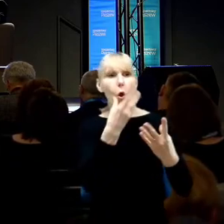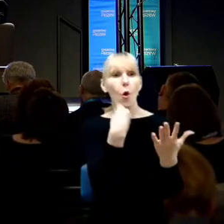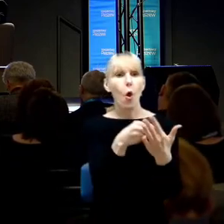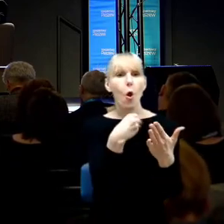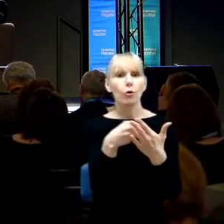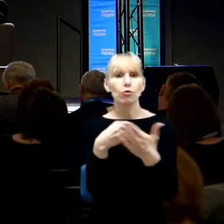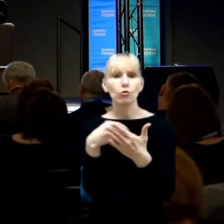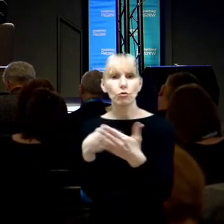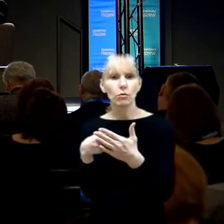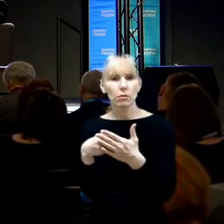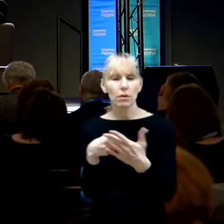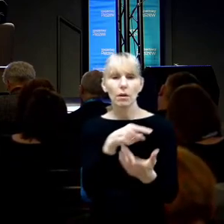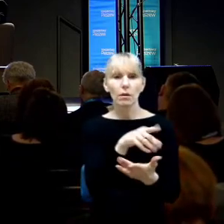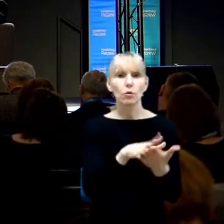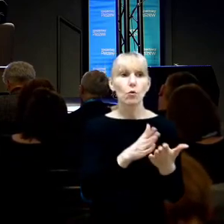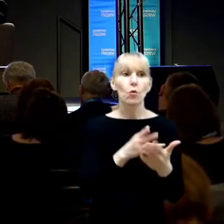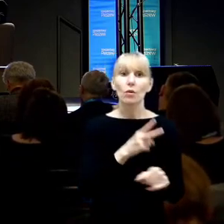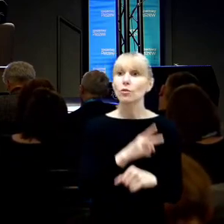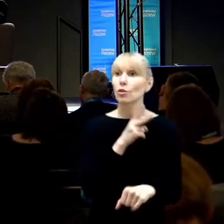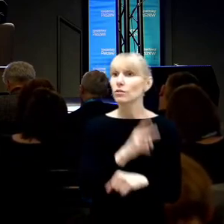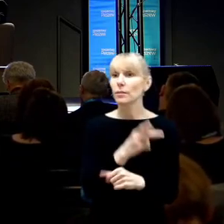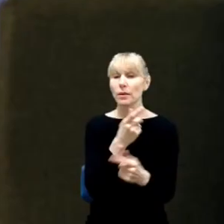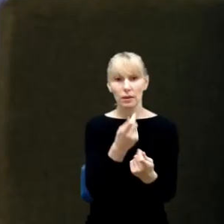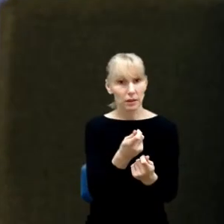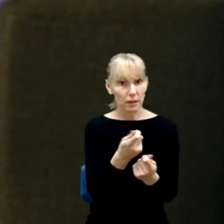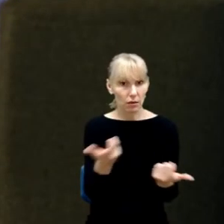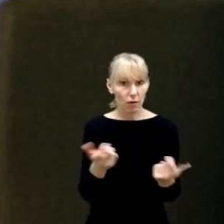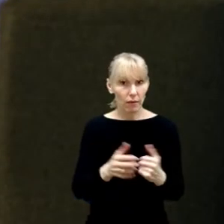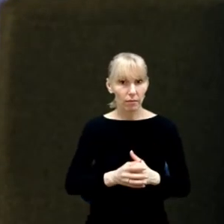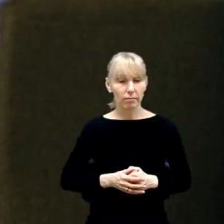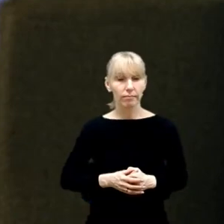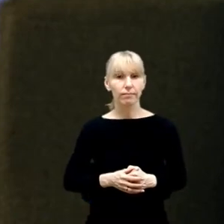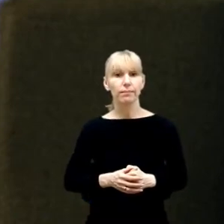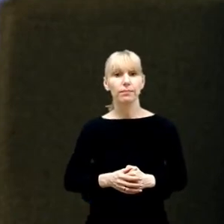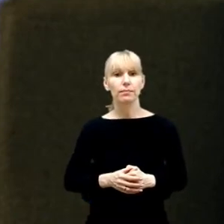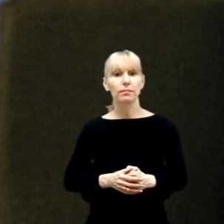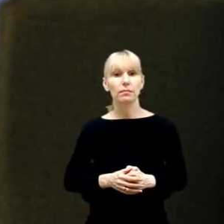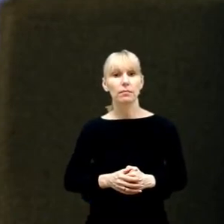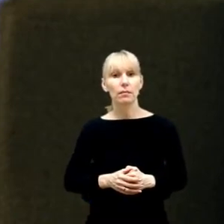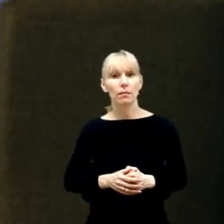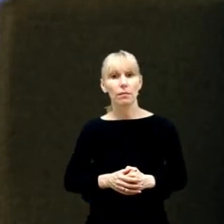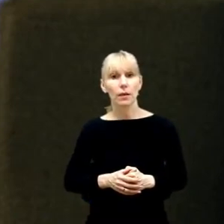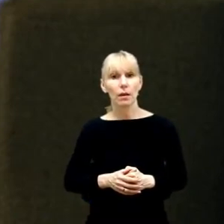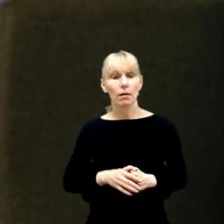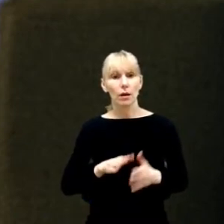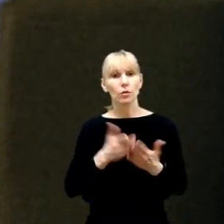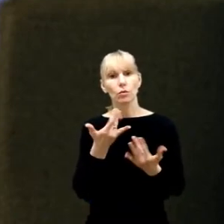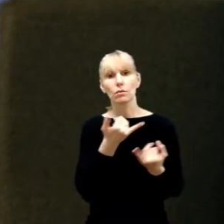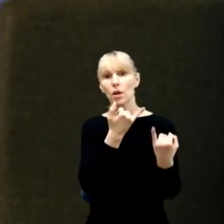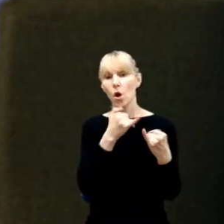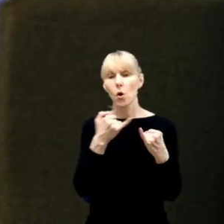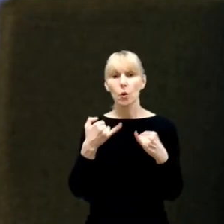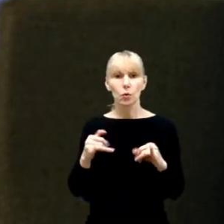i dlatego za chwileczkę się odniosę tej dostępności cenowej, ponieważ ona jest bardzo różnie rozumiana w różnych miejscach.